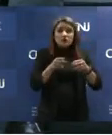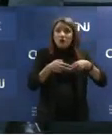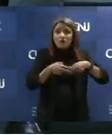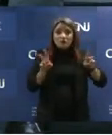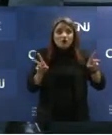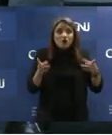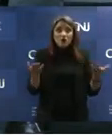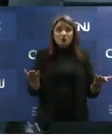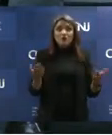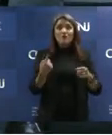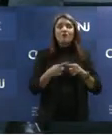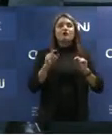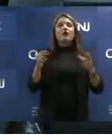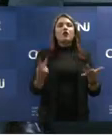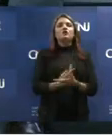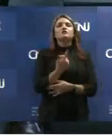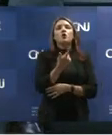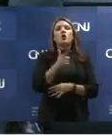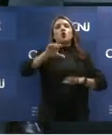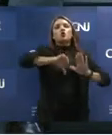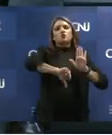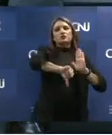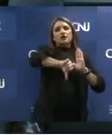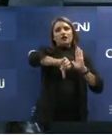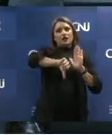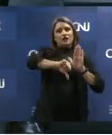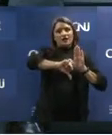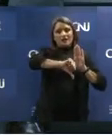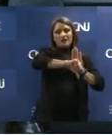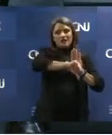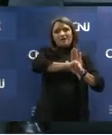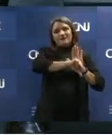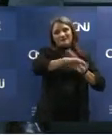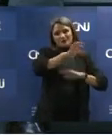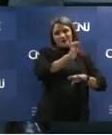outros crimes no estado de Pernambuco crimes por tráfico de droga,